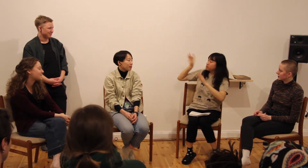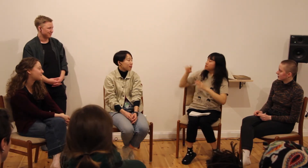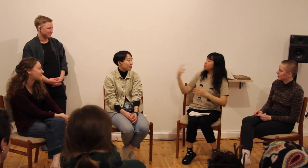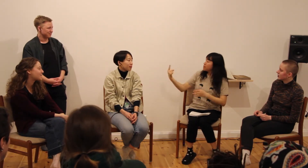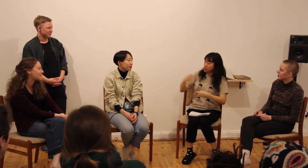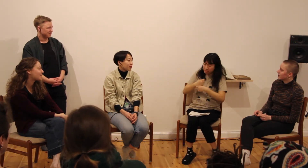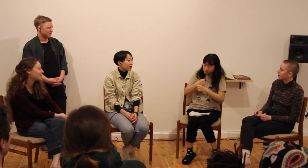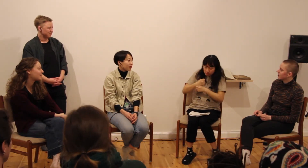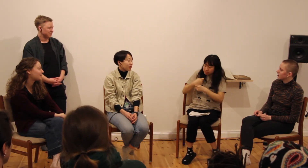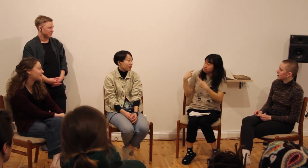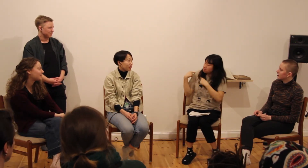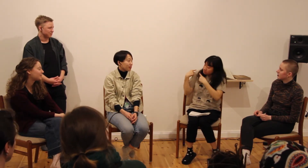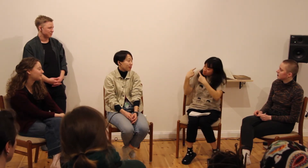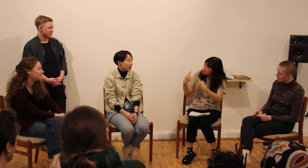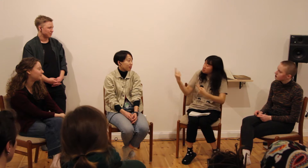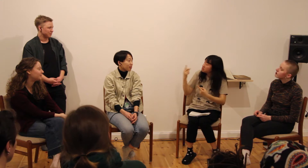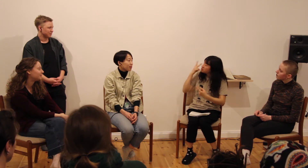Wir haben gerade den Film „Glittering Hands“ gesehen und